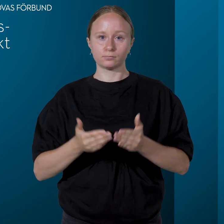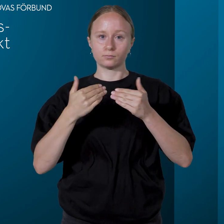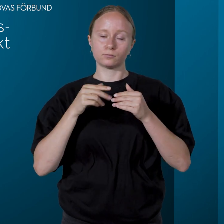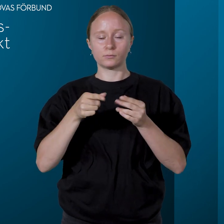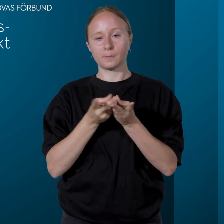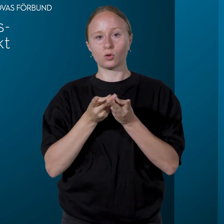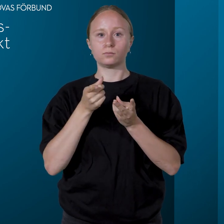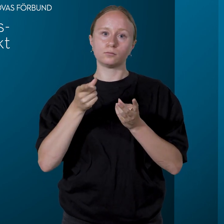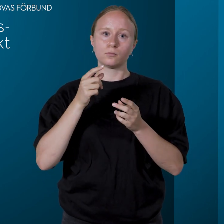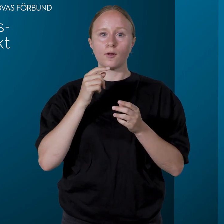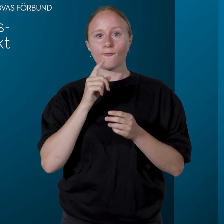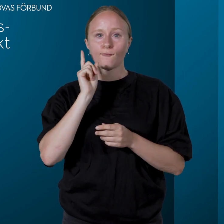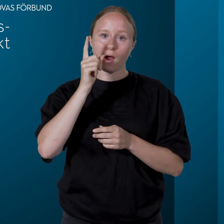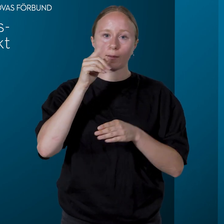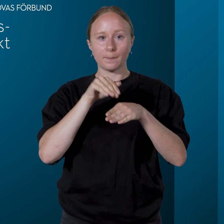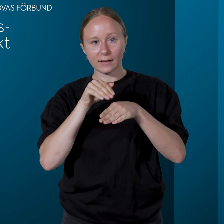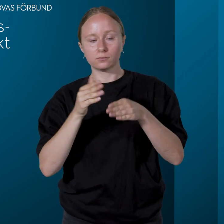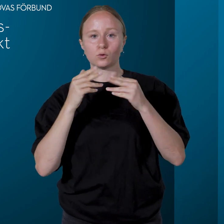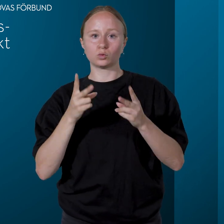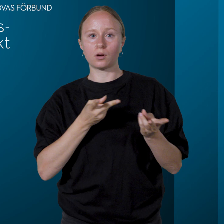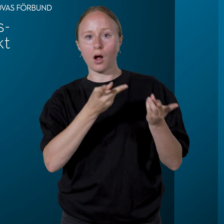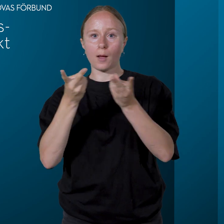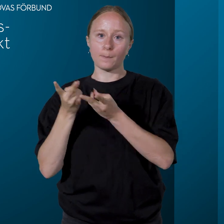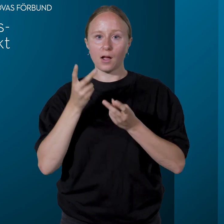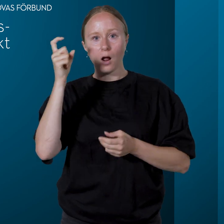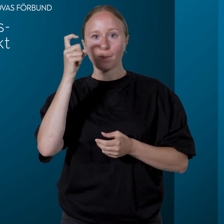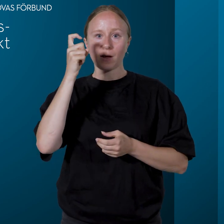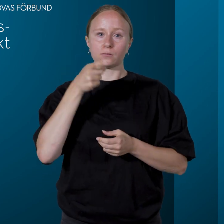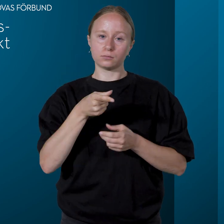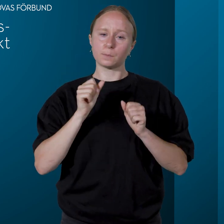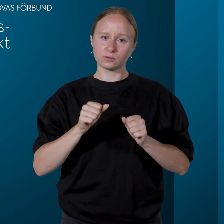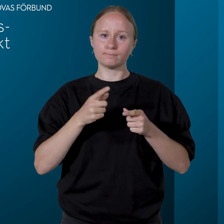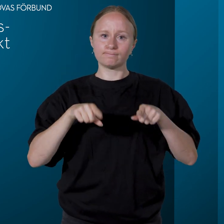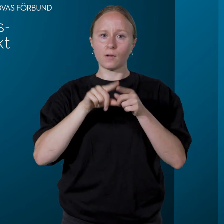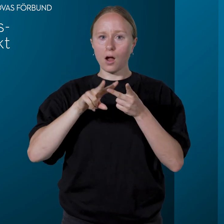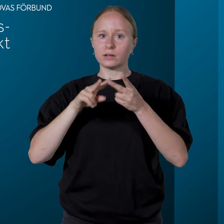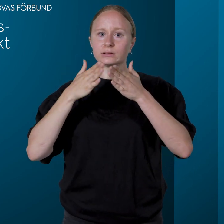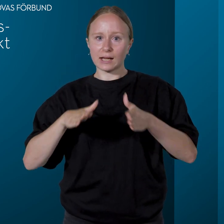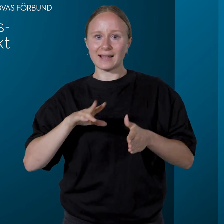Här betonas att varningsmeddelanden och allmänna larm bör ges på andra sätt -